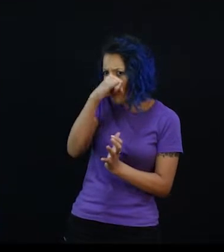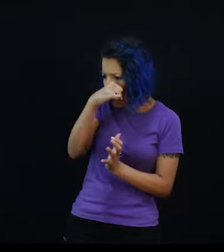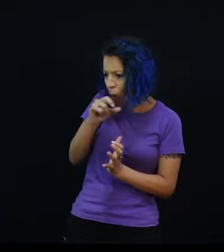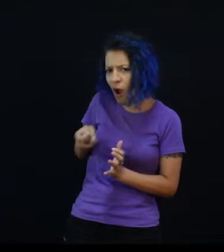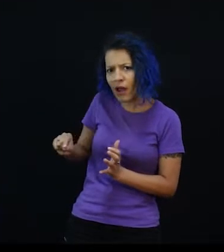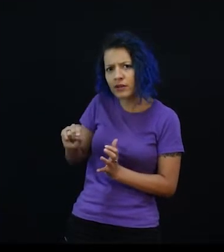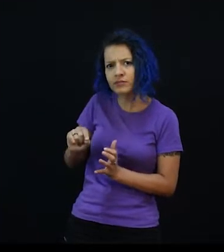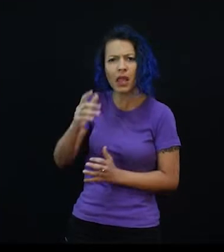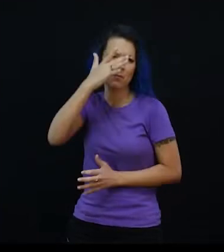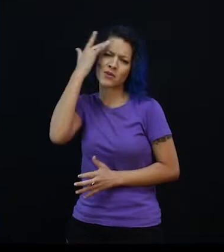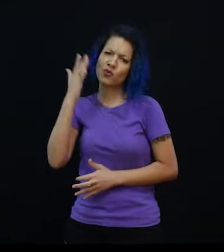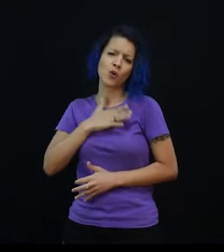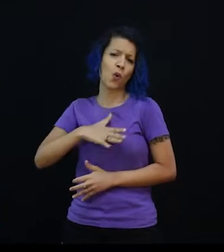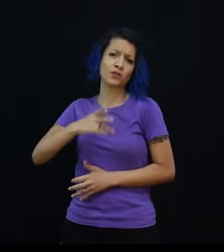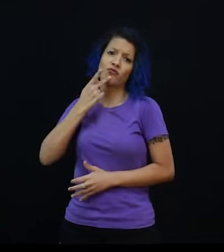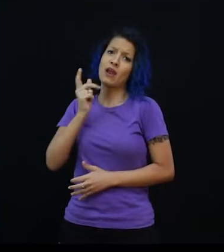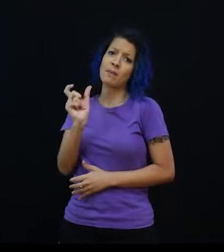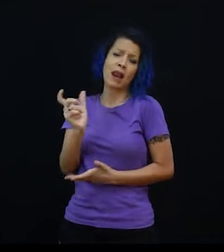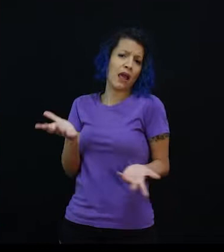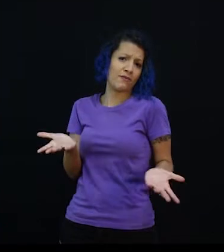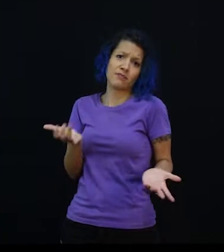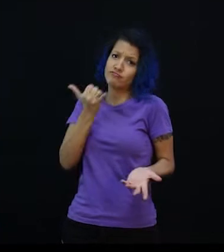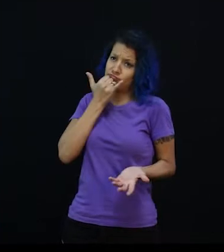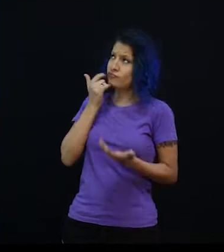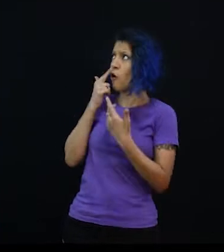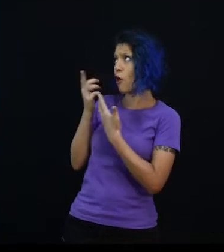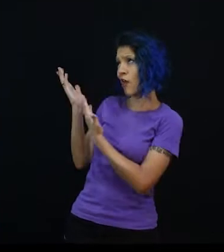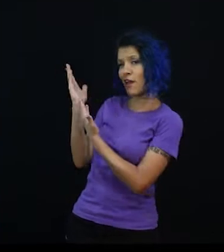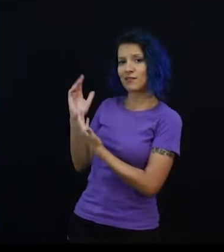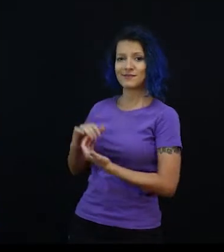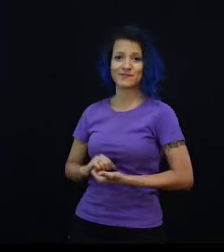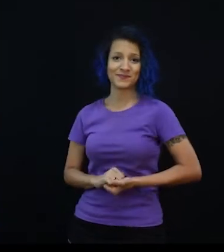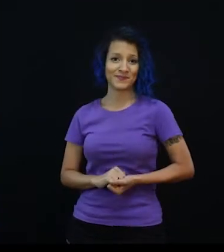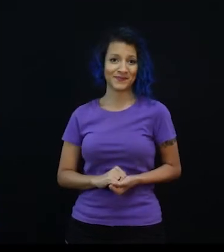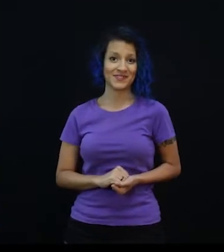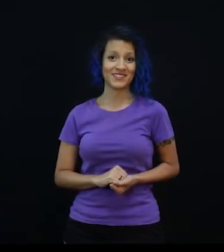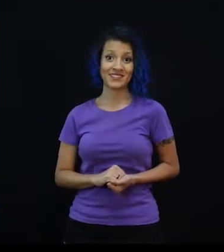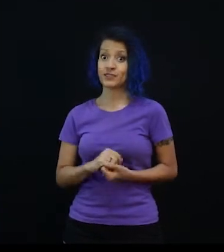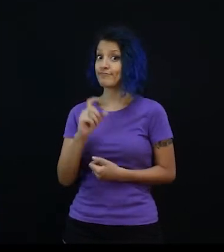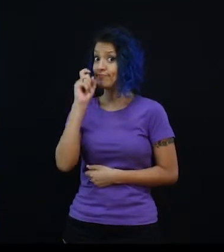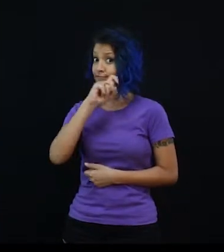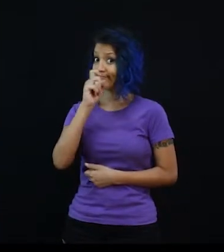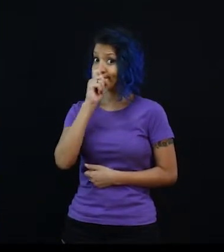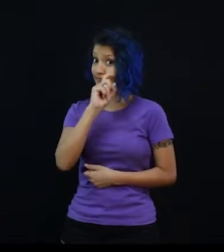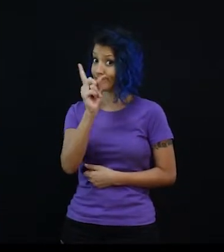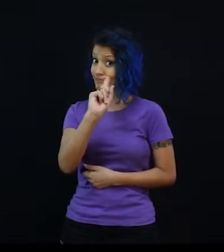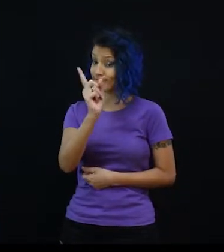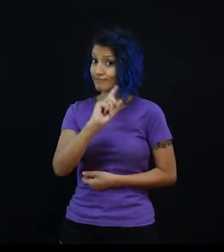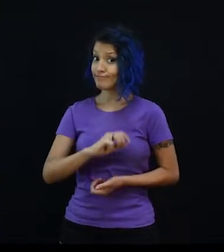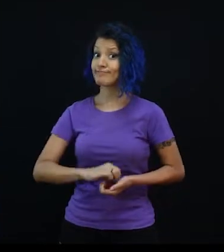É verdade, as pessoas não gostam que fale isso, mas é verdade. Quer ver? Vou mostrar que não estou mentindo.